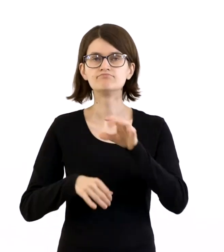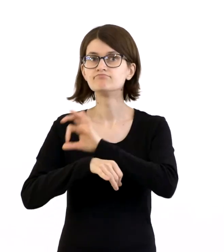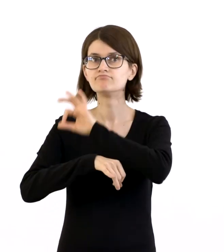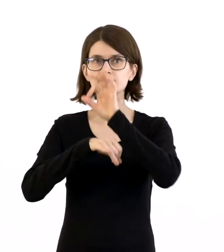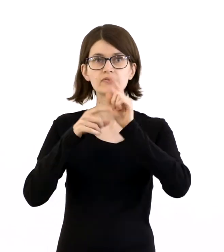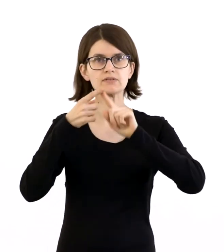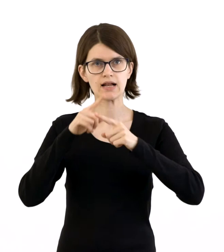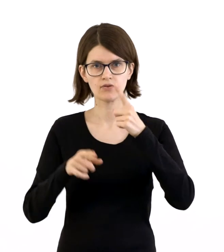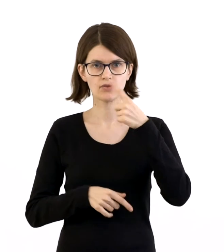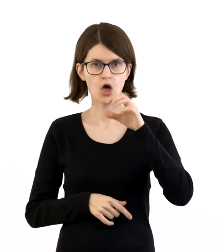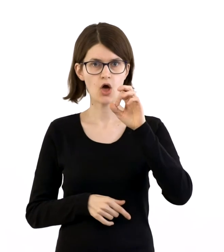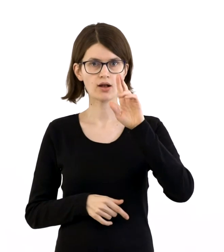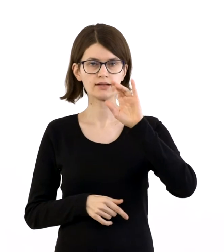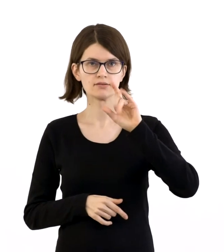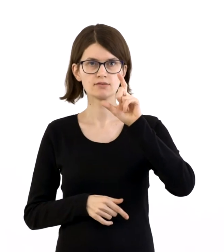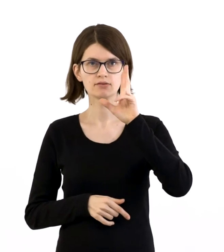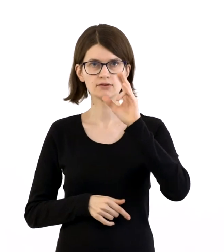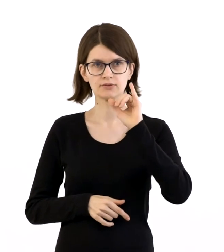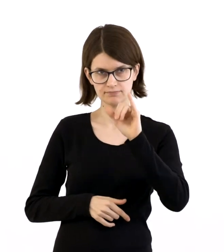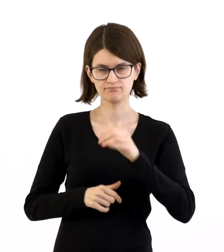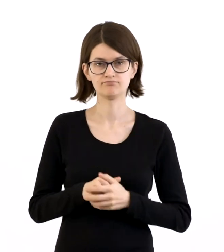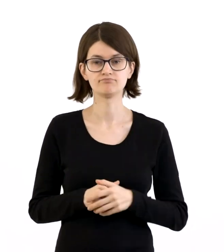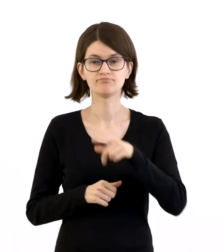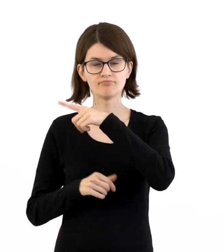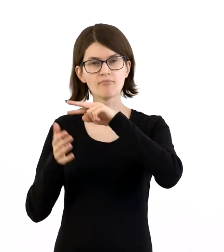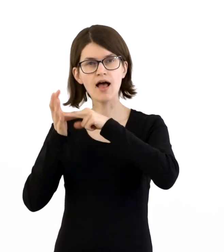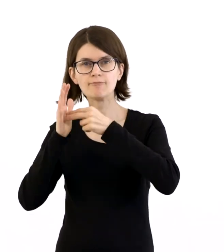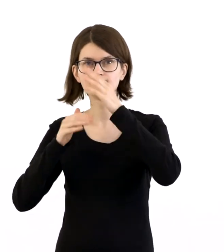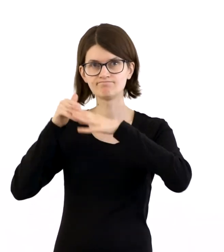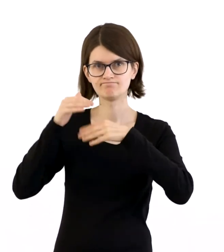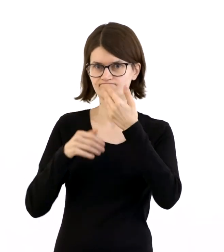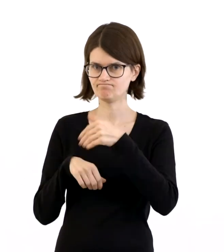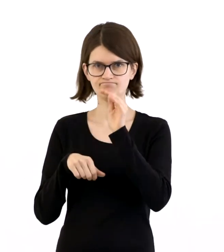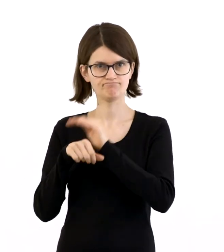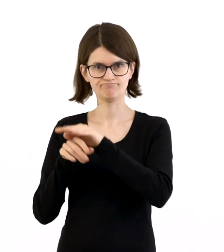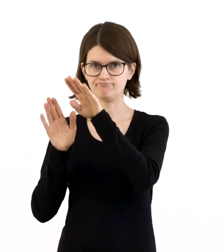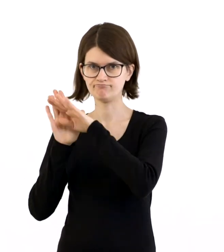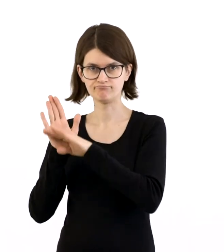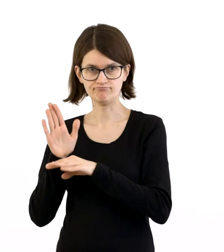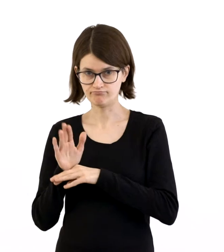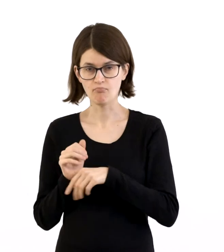Została zaprojektowana w porządku doryckim. Plan świątyni nie zależał jednak od porządku.